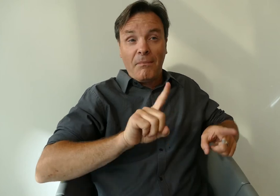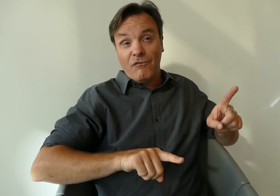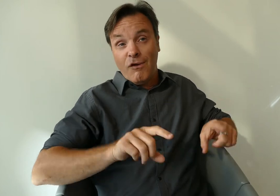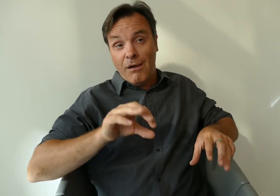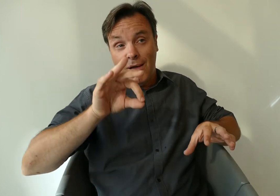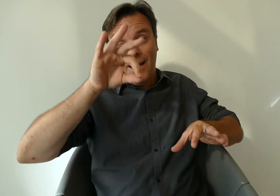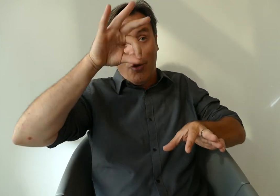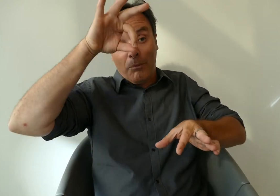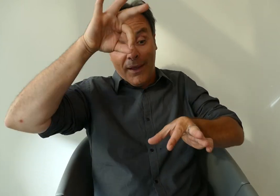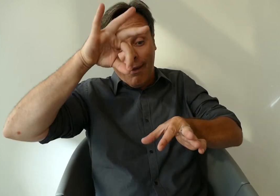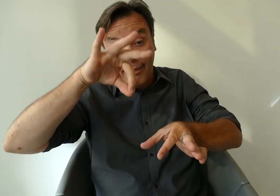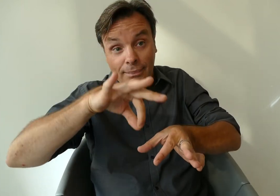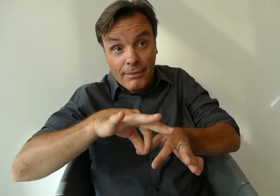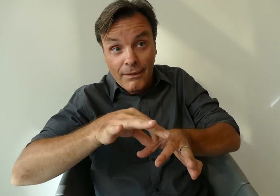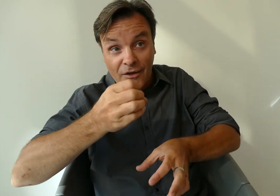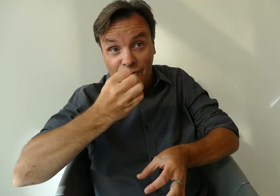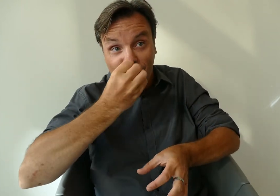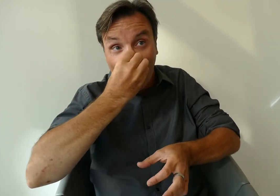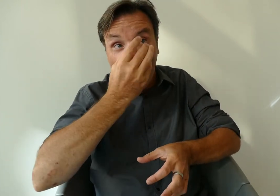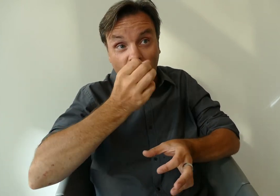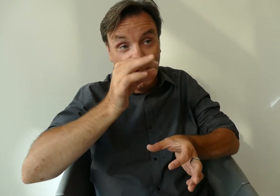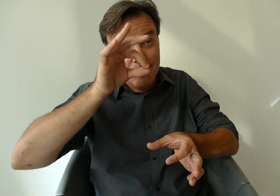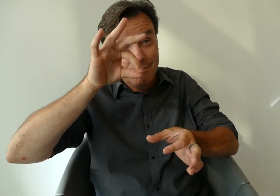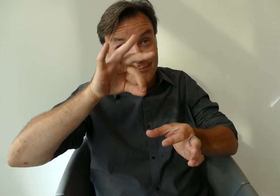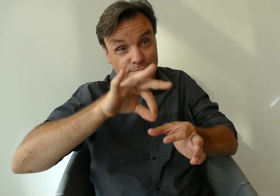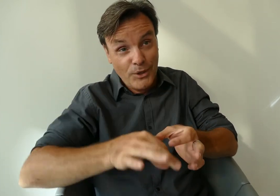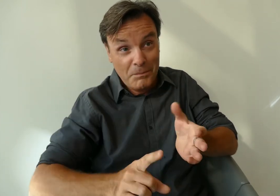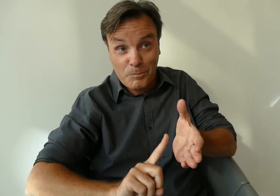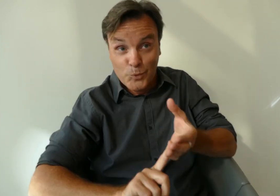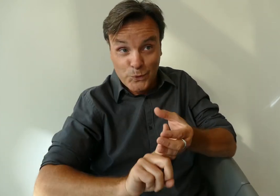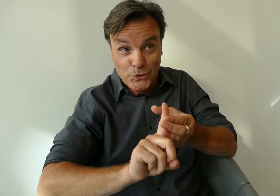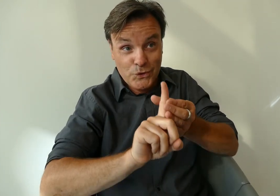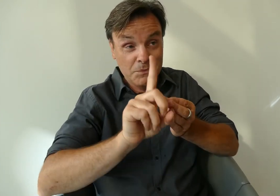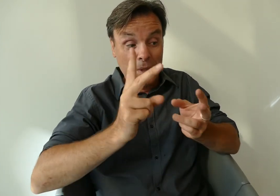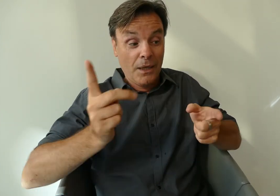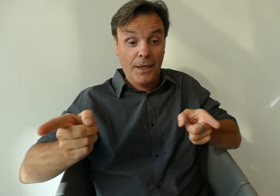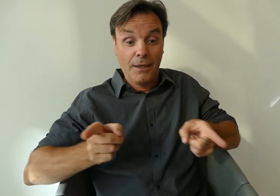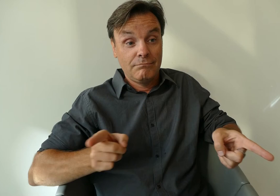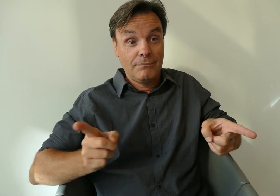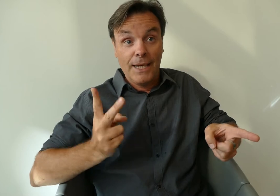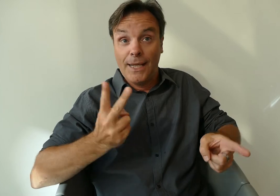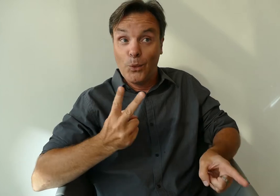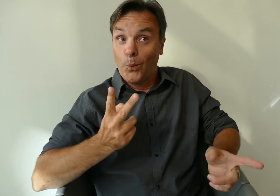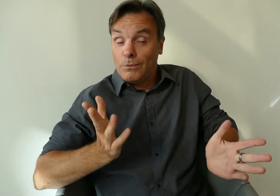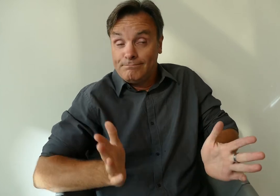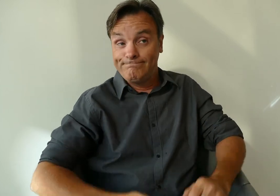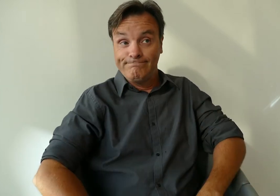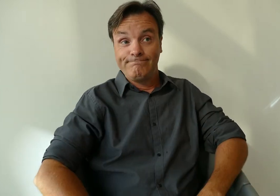Mais il est vrai que parfois, on peut faire pousser une fleur avec ces deux formes de transmission.